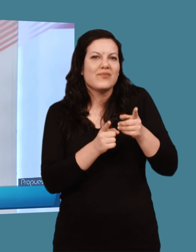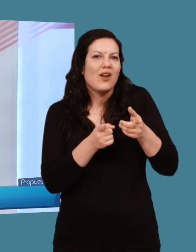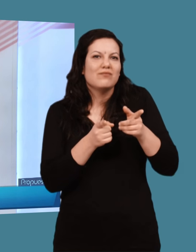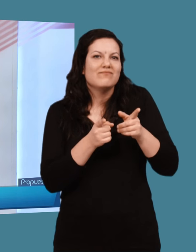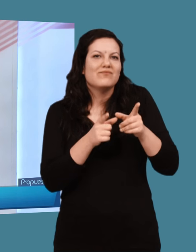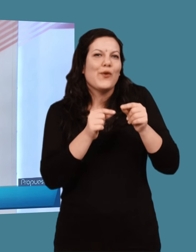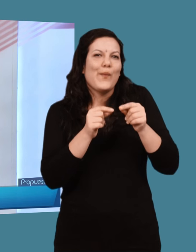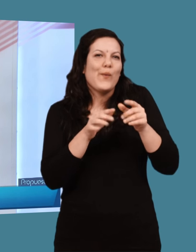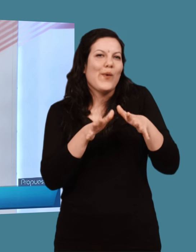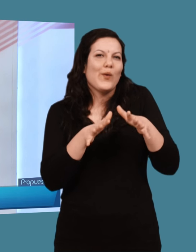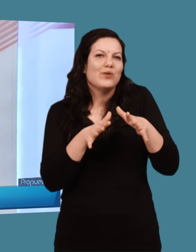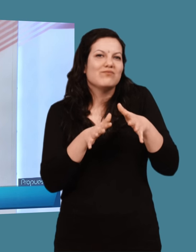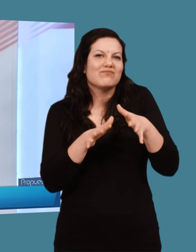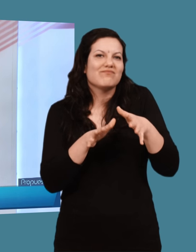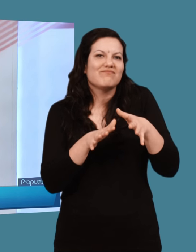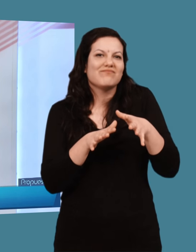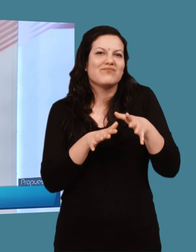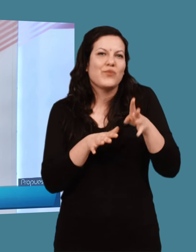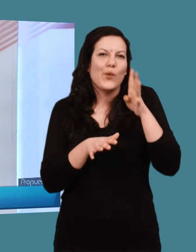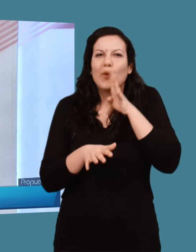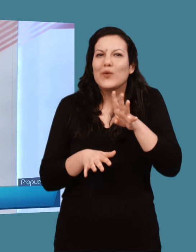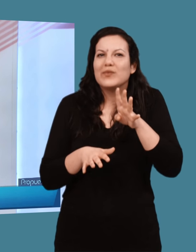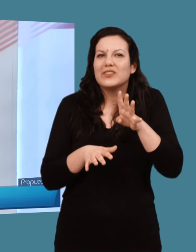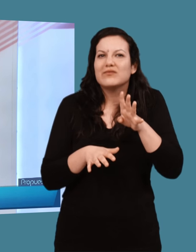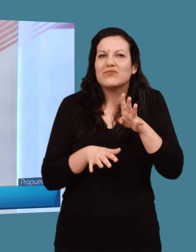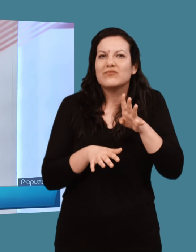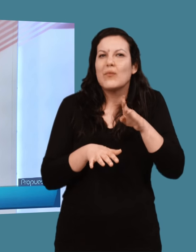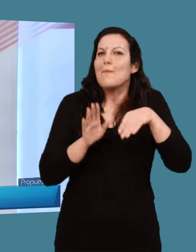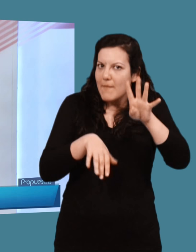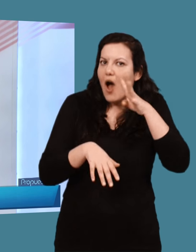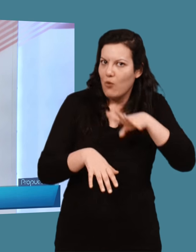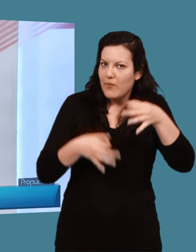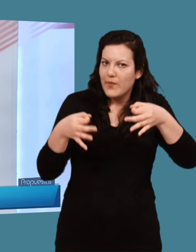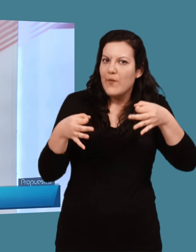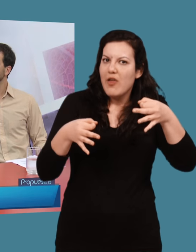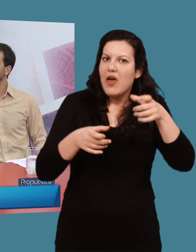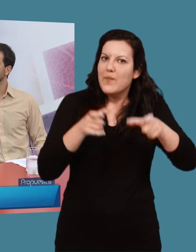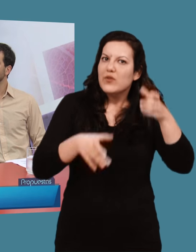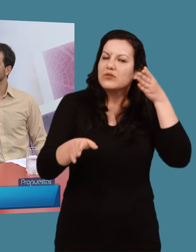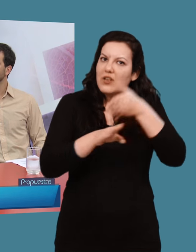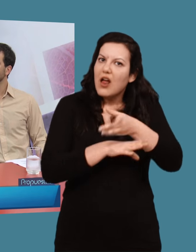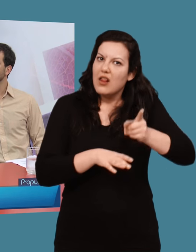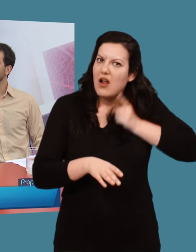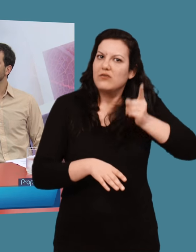en un número aproximado de 4000, superando en realidad los 4000 ingresantes por año,